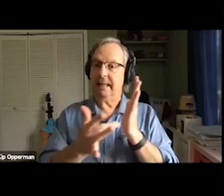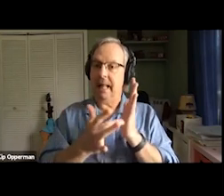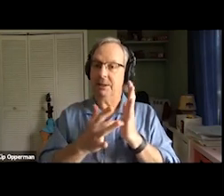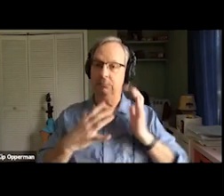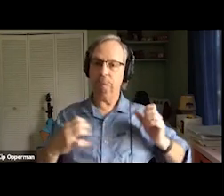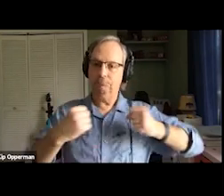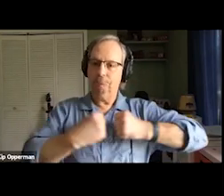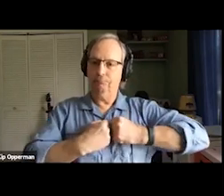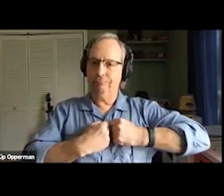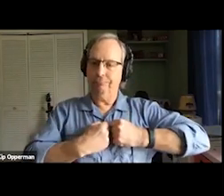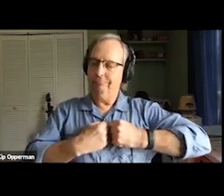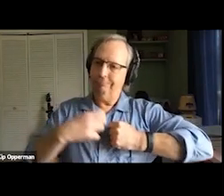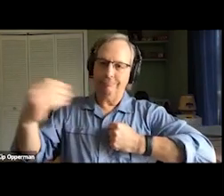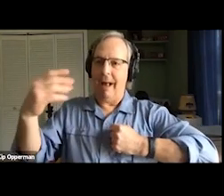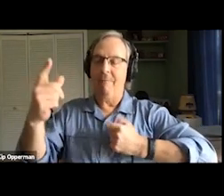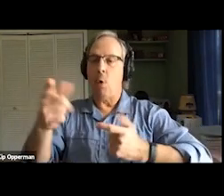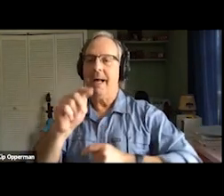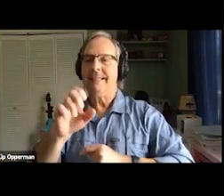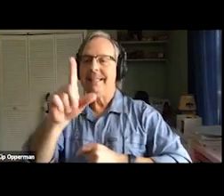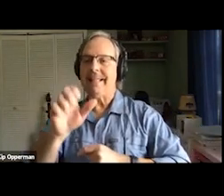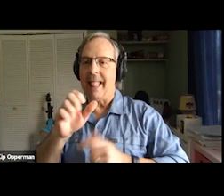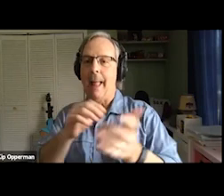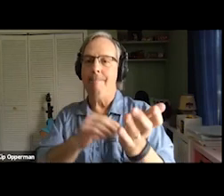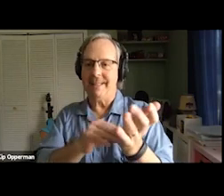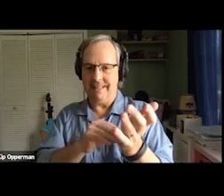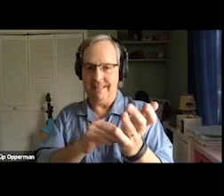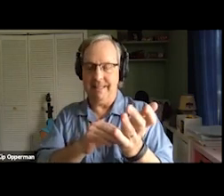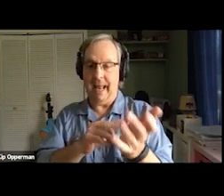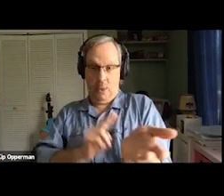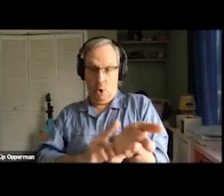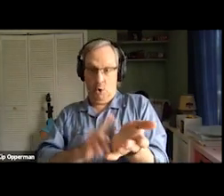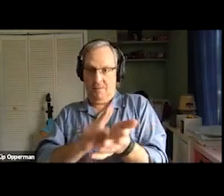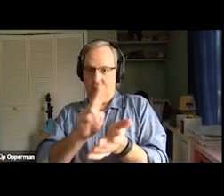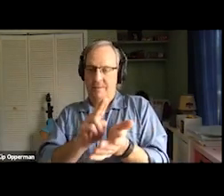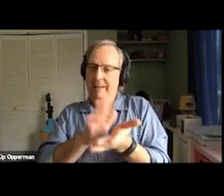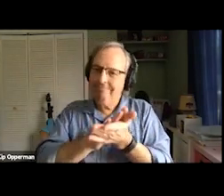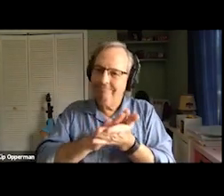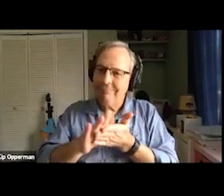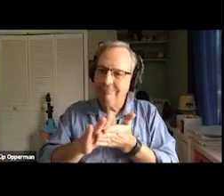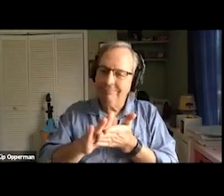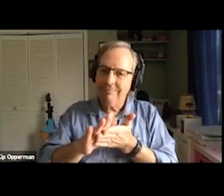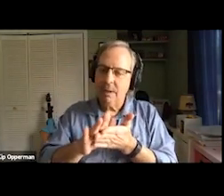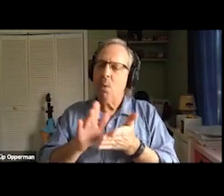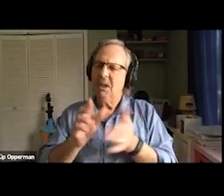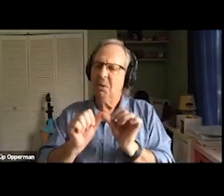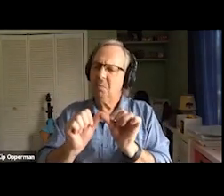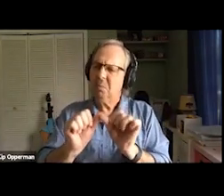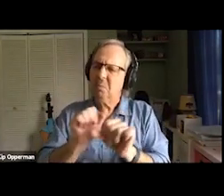y nuestras primeras enfermeras de alojamiento lo han utilizado de una manera agradable, y todavía estamos trabajando en la logística, pero es bastante emocionante,